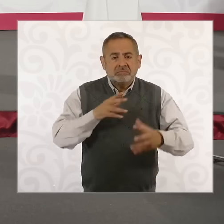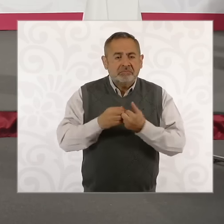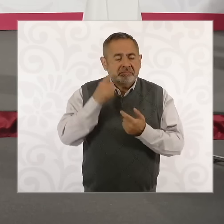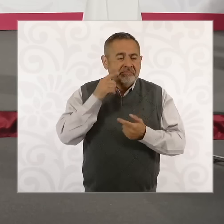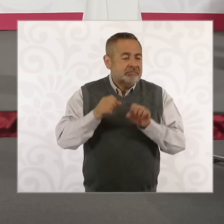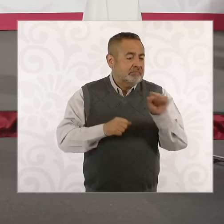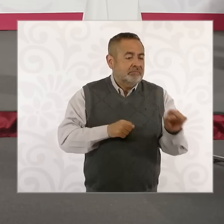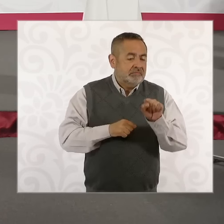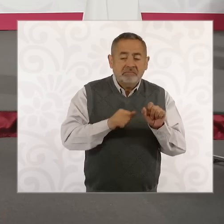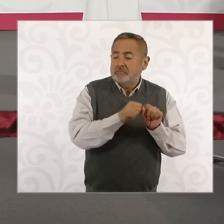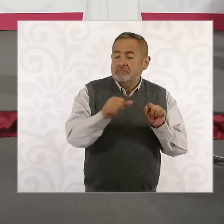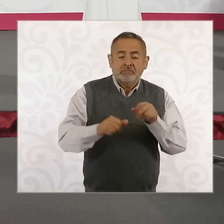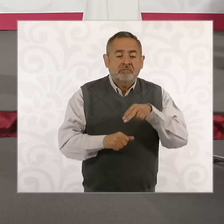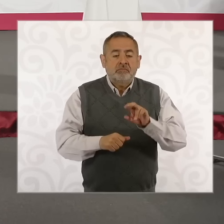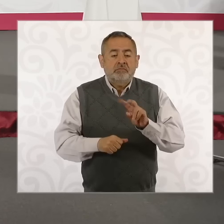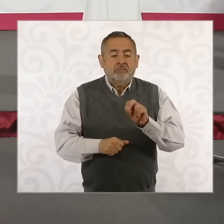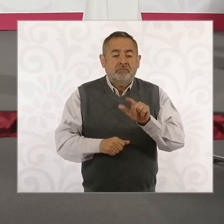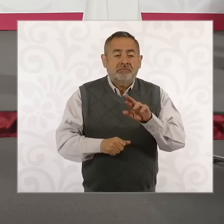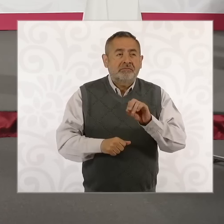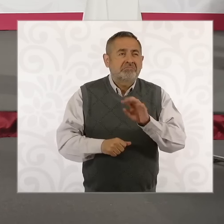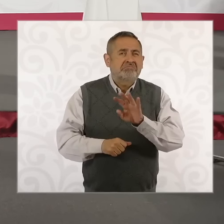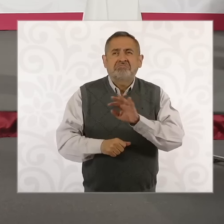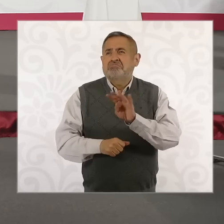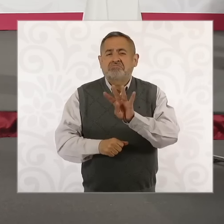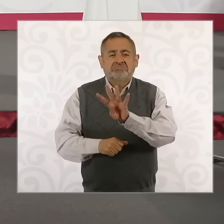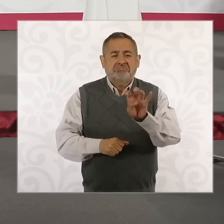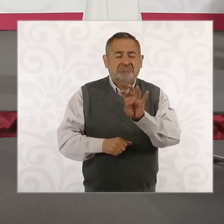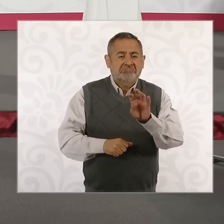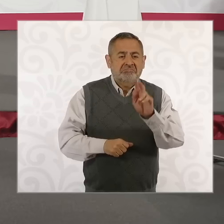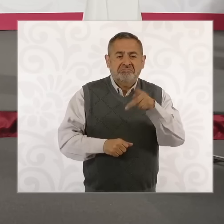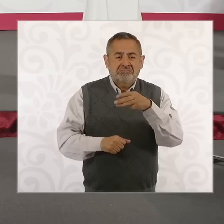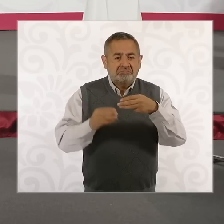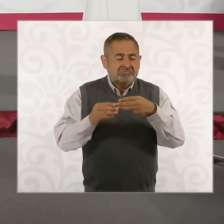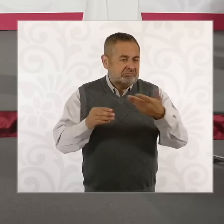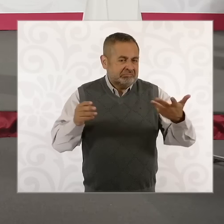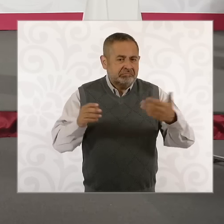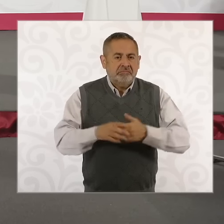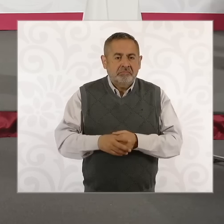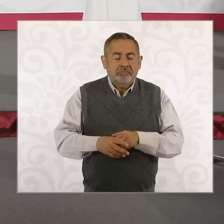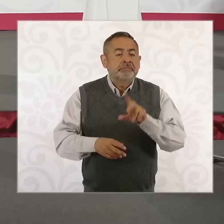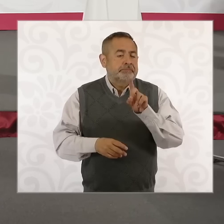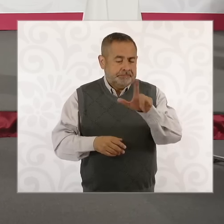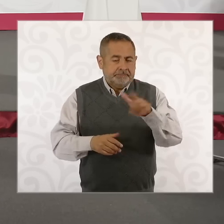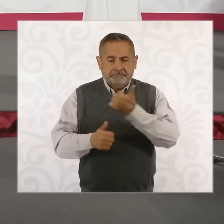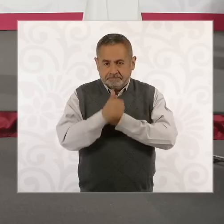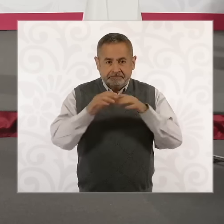a Nuevo Laredo de casi 400 km. Son 47 trenes de pasajeros, igual con velocidades máximas